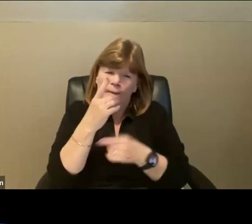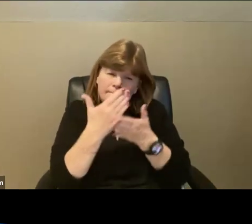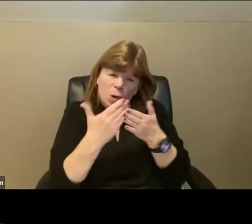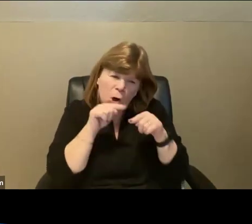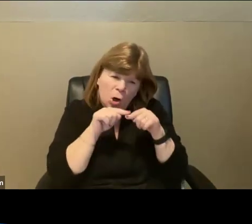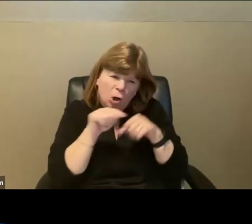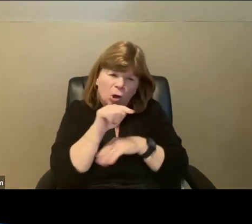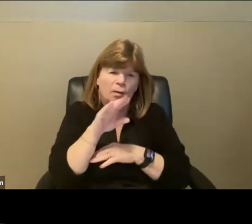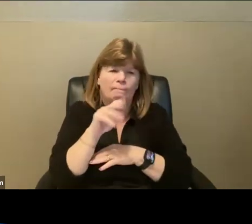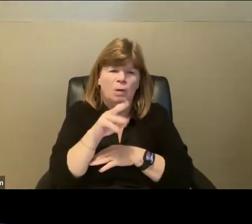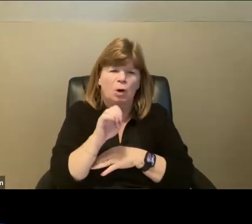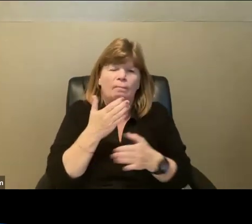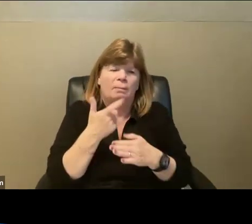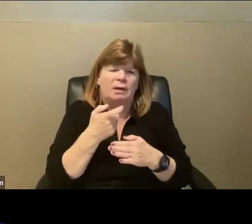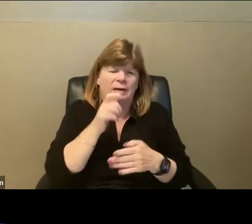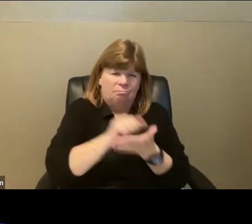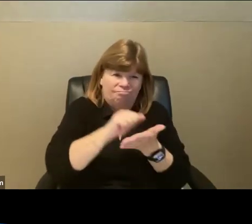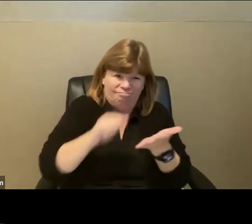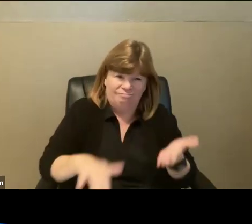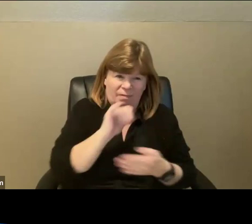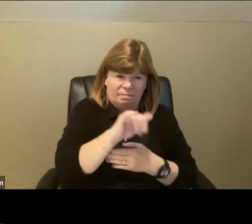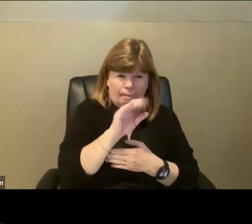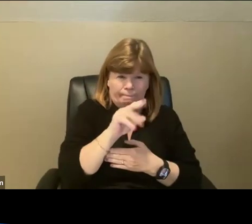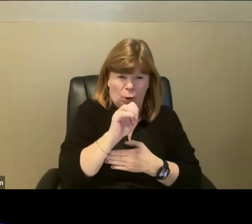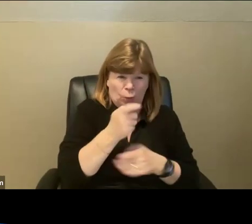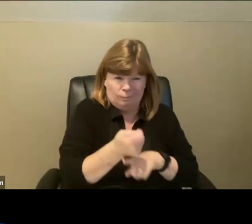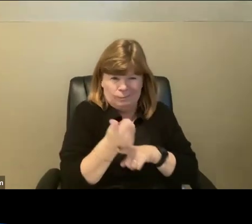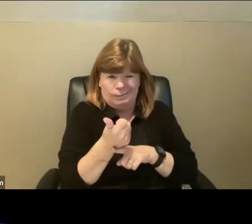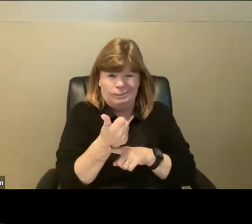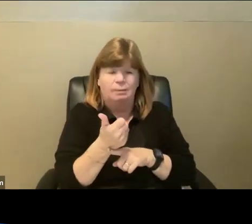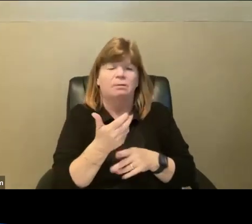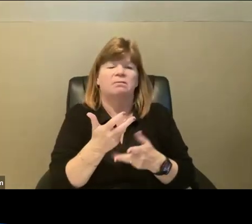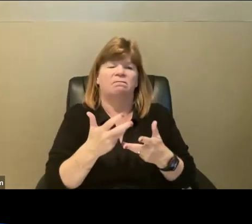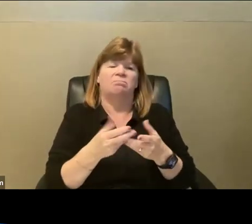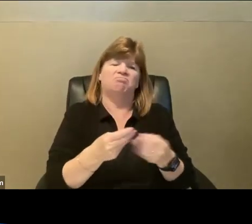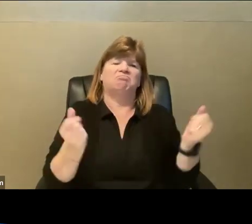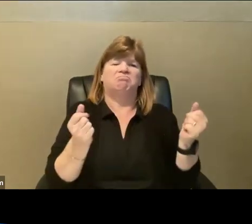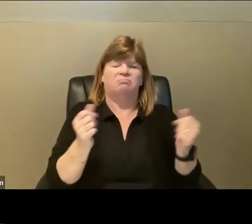capaces de sacar ese hueso y liberar esa infección. A veces eso se le ocurre a la gente.